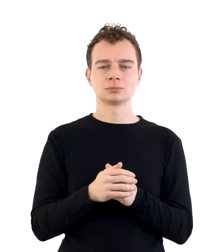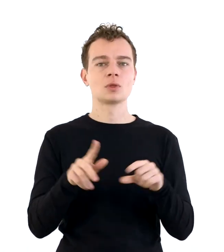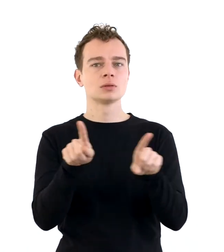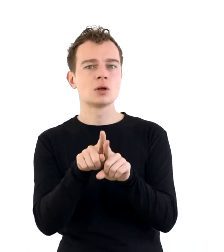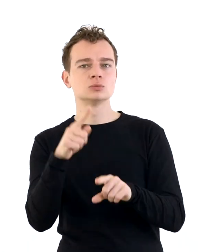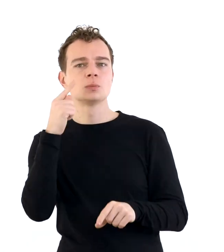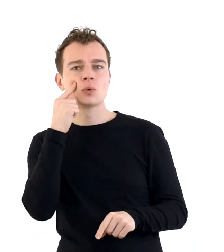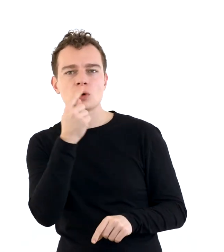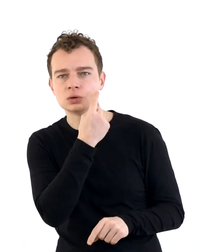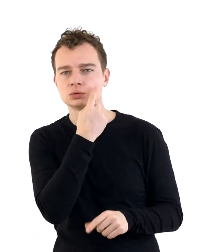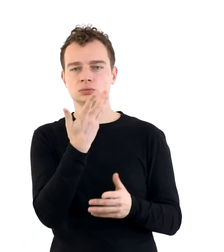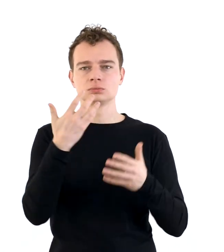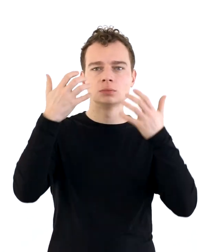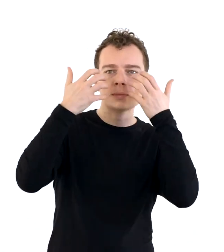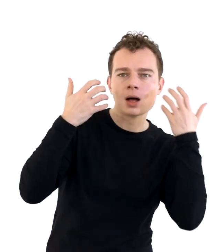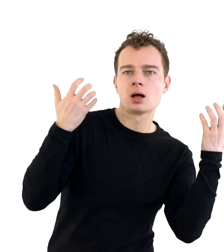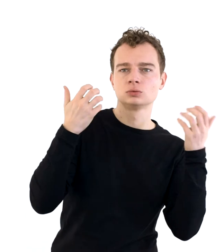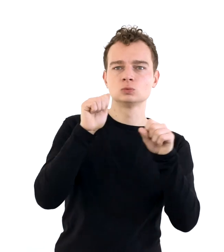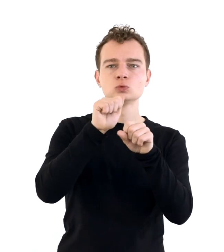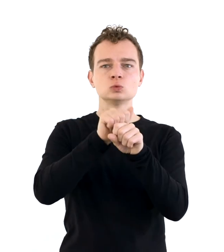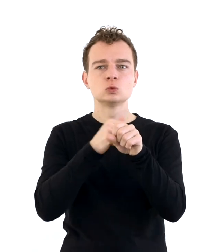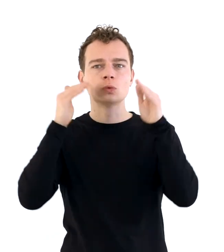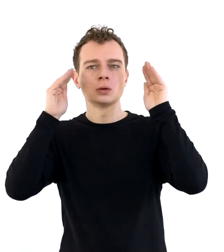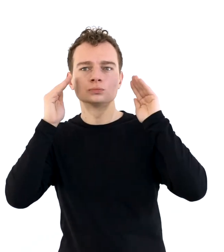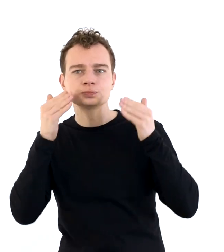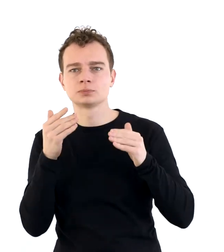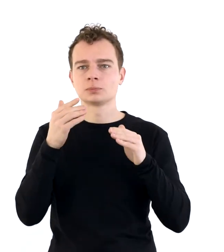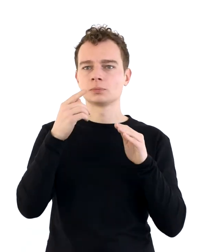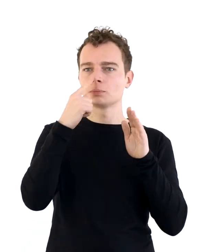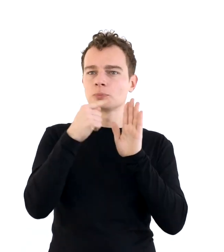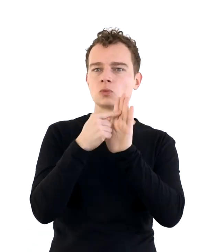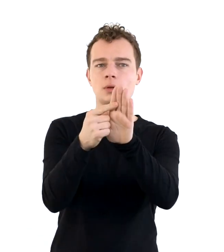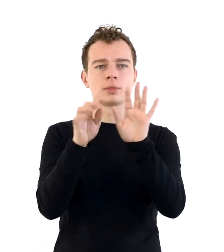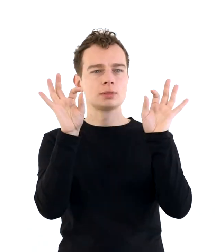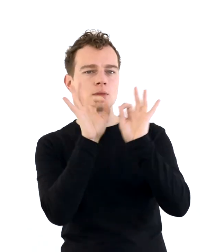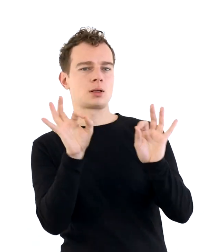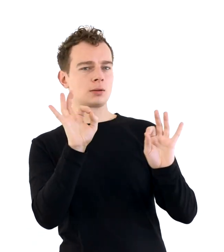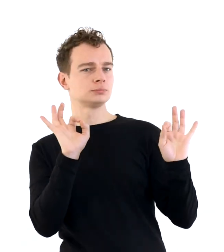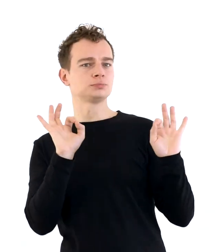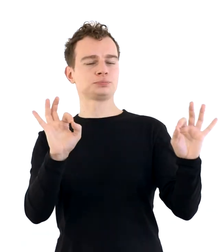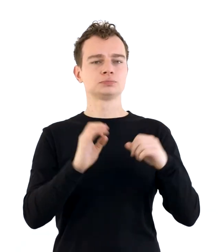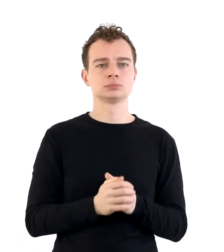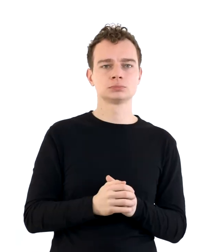Wyeksponowane zostały też w sposób subtelny policzki, zmarszczki i fałdy skórne.